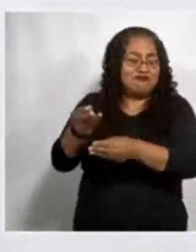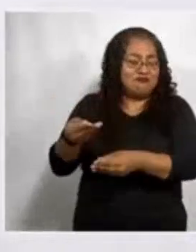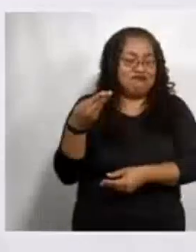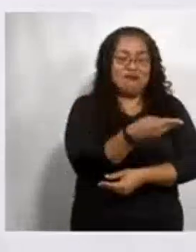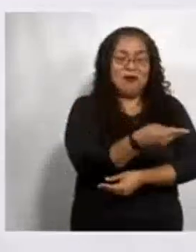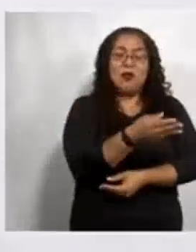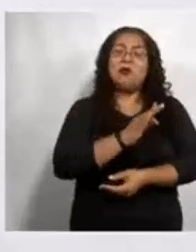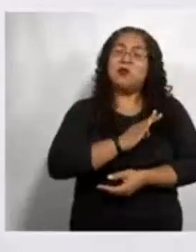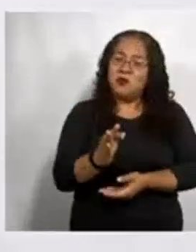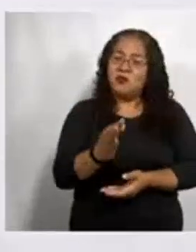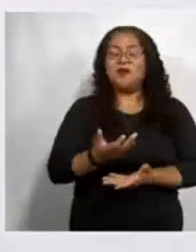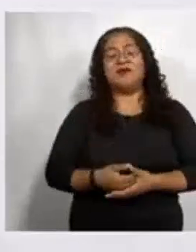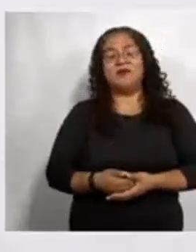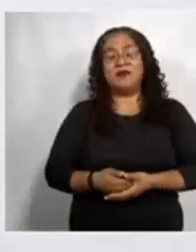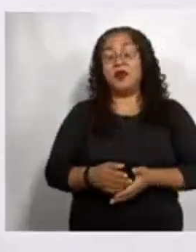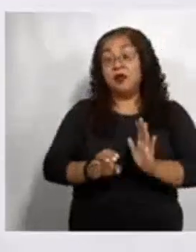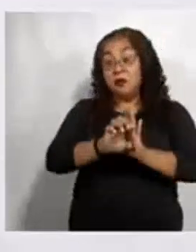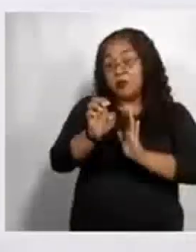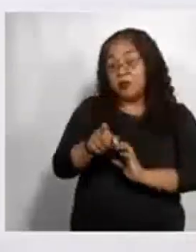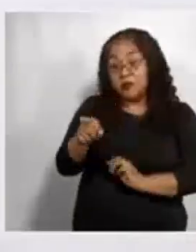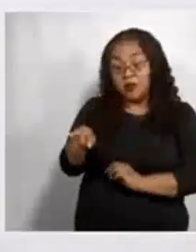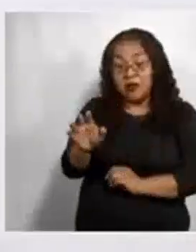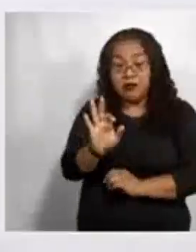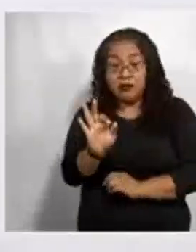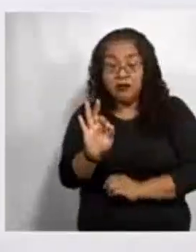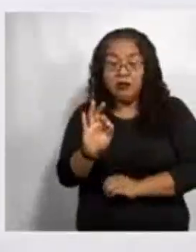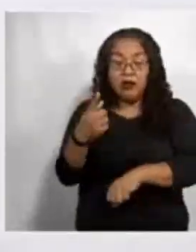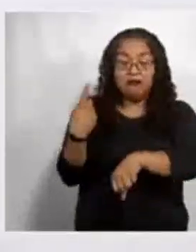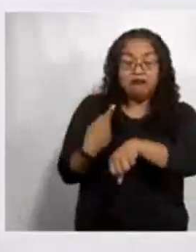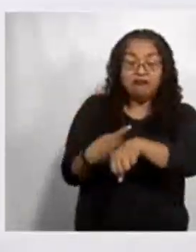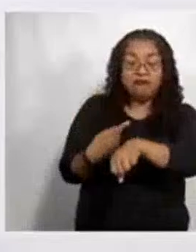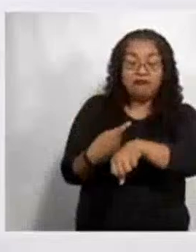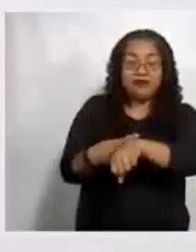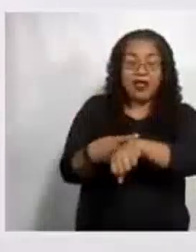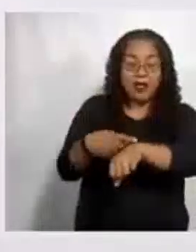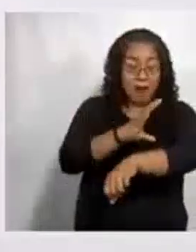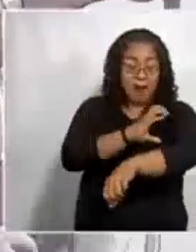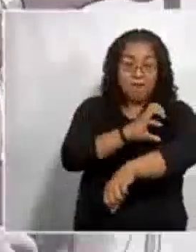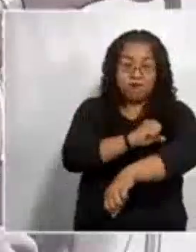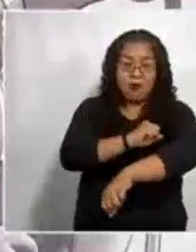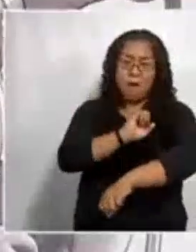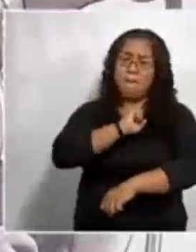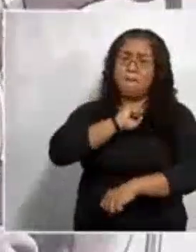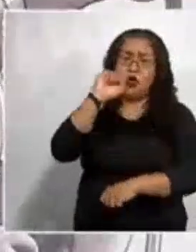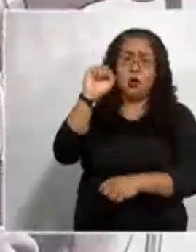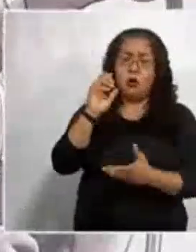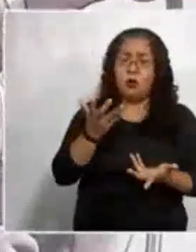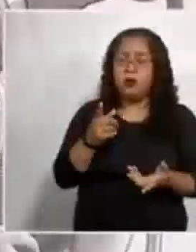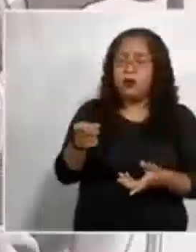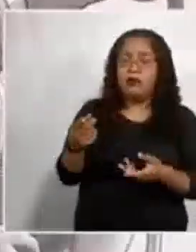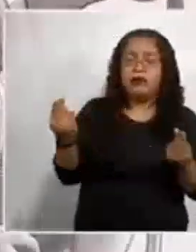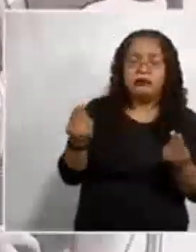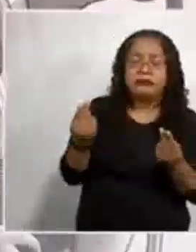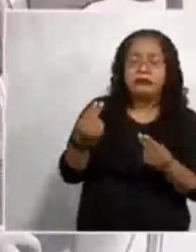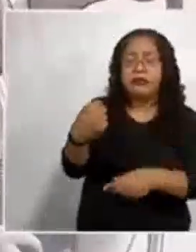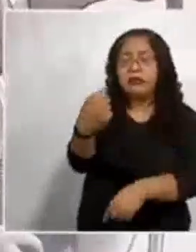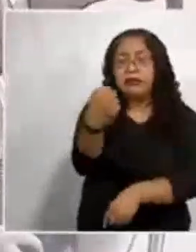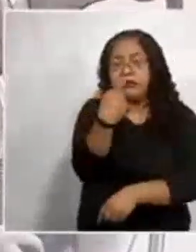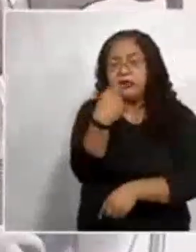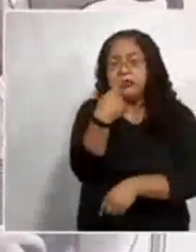ejemplo tiene hipertensión, tiene la presión alta y requiere un medicamento ya de manera permanente,